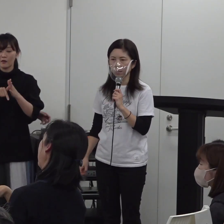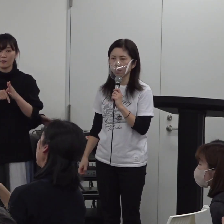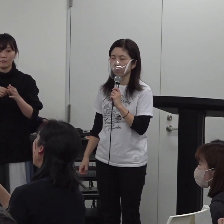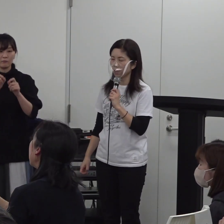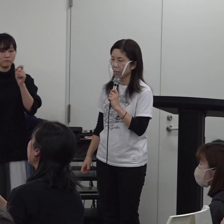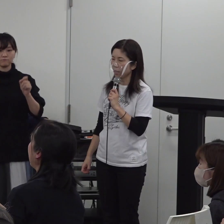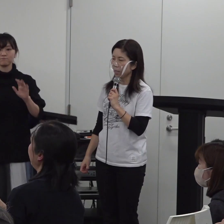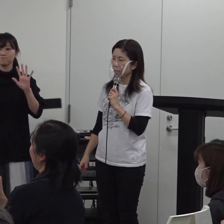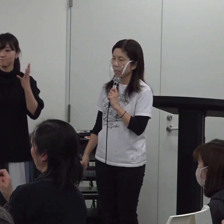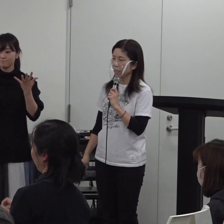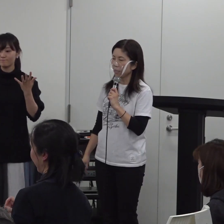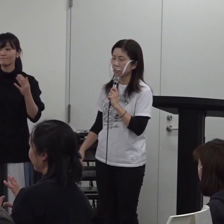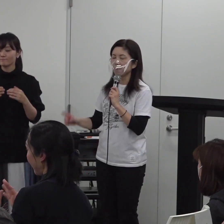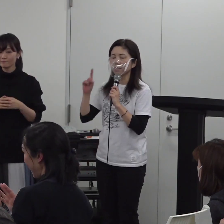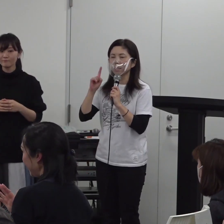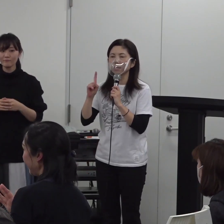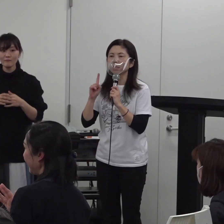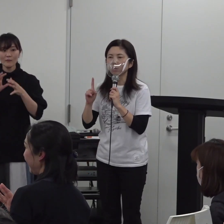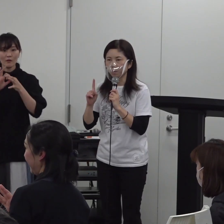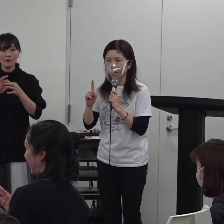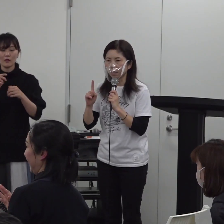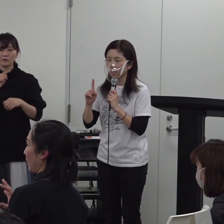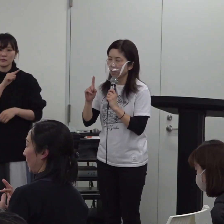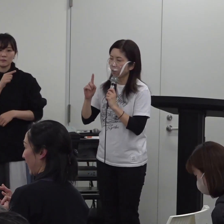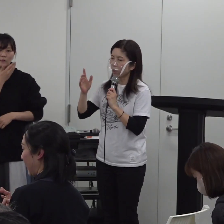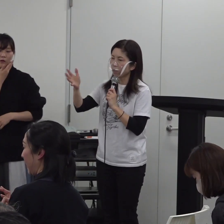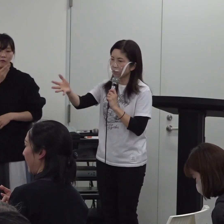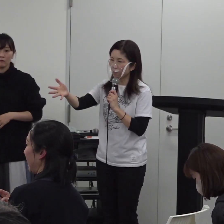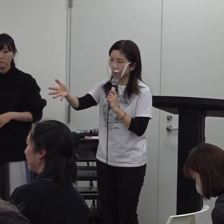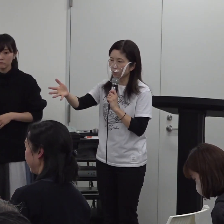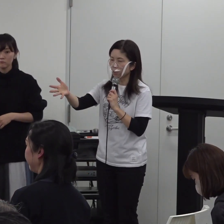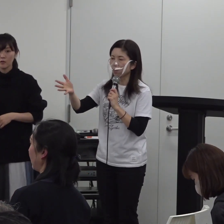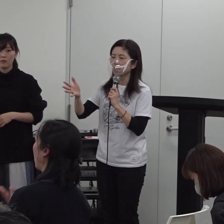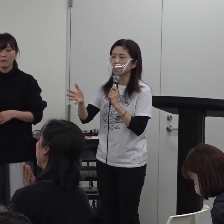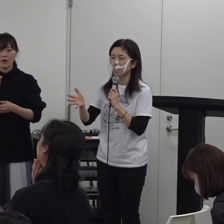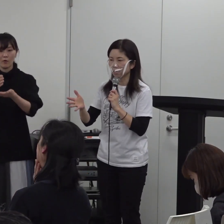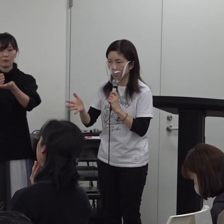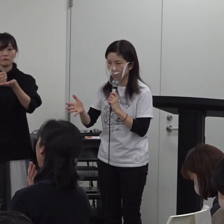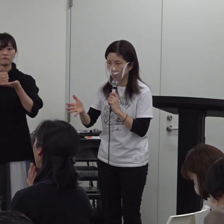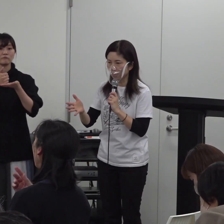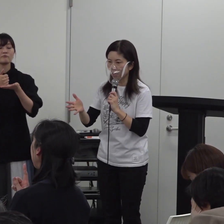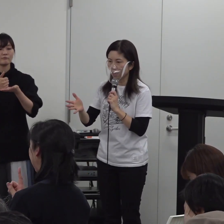なので一番大事なのはお客様として来られた際に